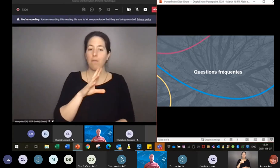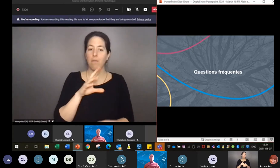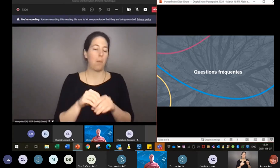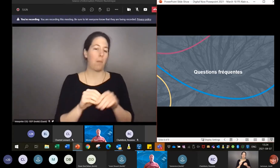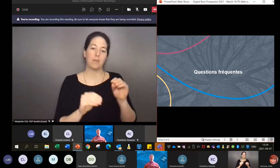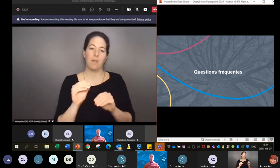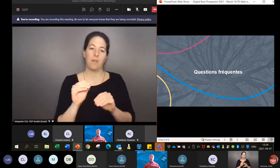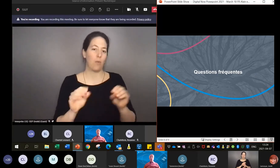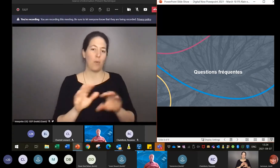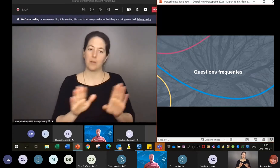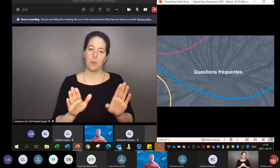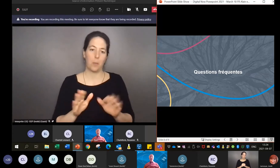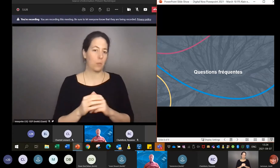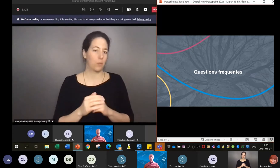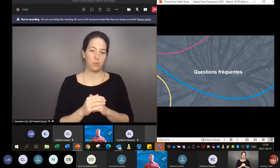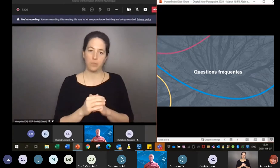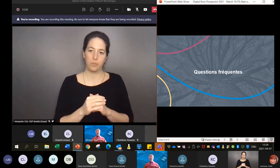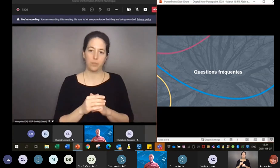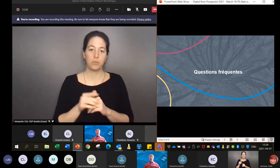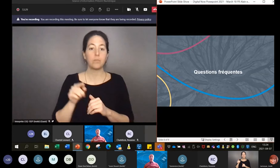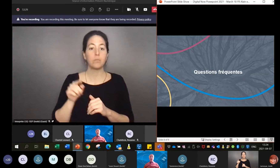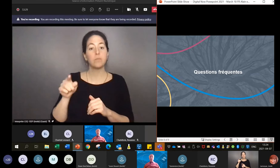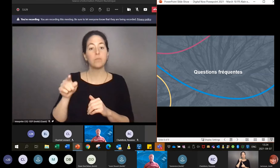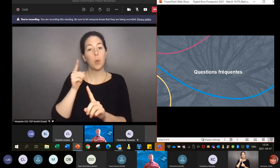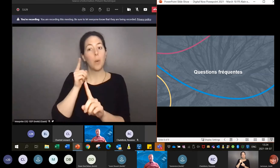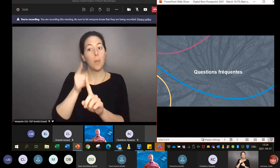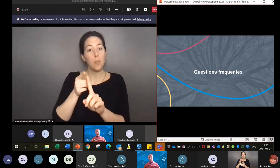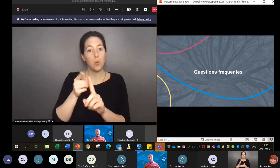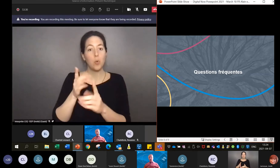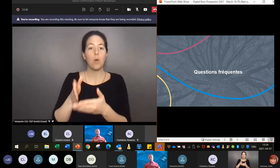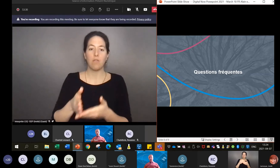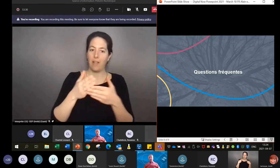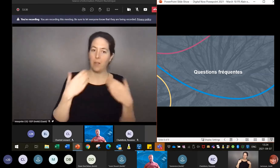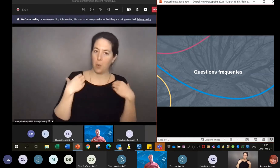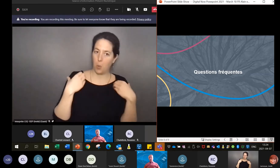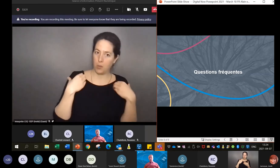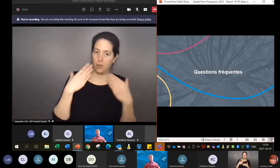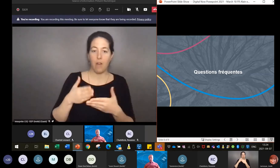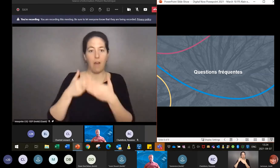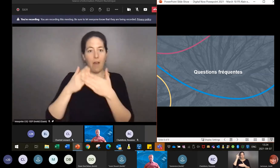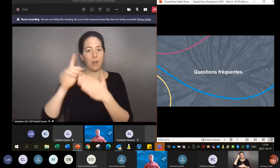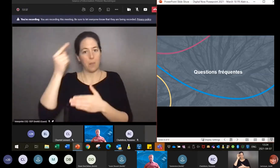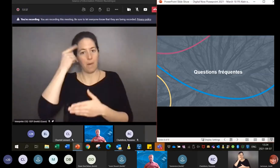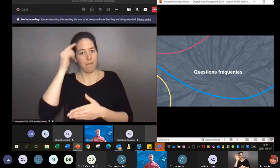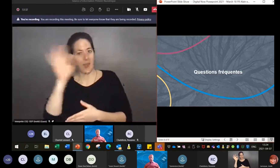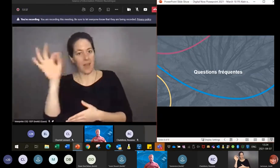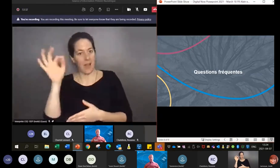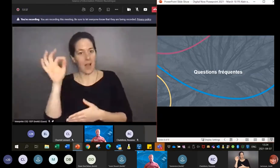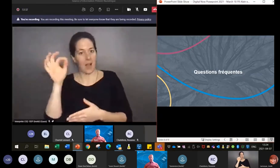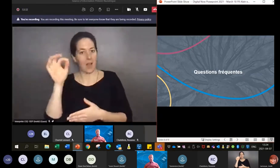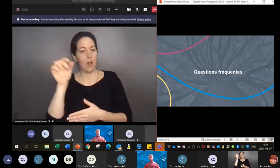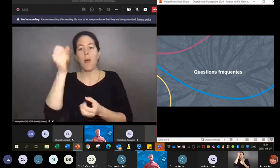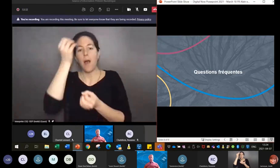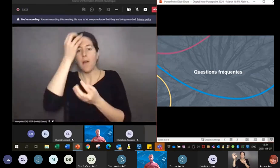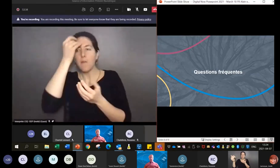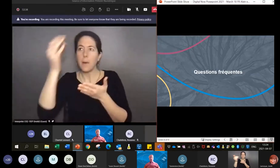Elle a pour but d’aider le Conseil et le gouvernement fédéral à recueillir des informations sur vos difficultés et vos